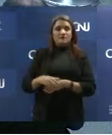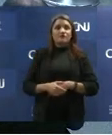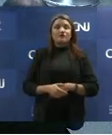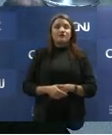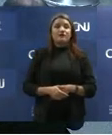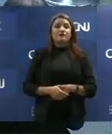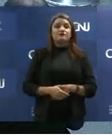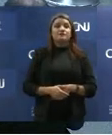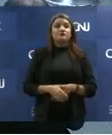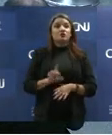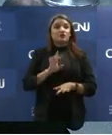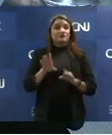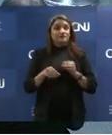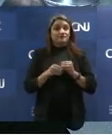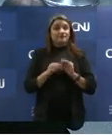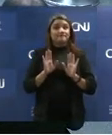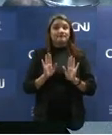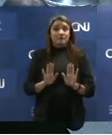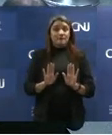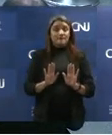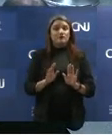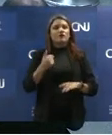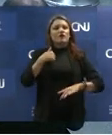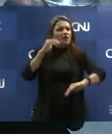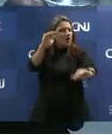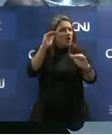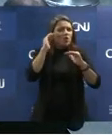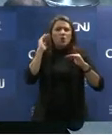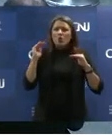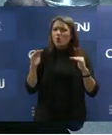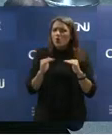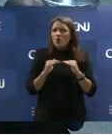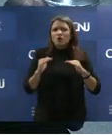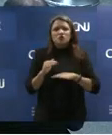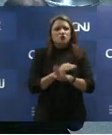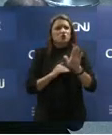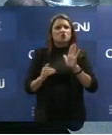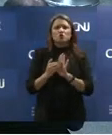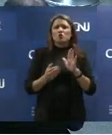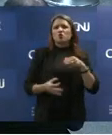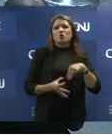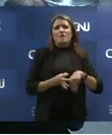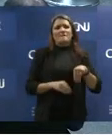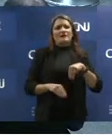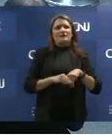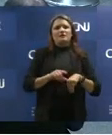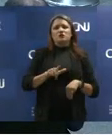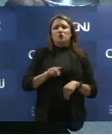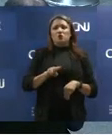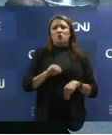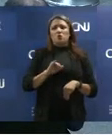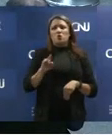Em primeiro lugar, eu concordo inteiramente com o ministro Luiz Philippe. E a Corregedoria tem tentado